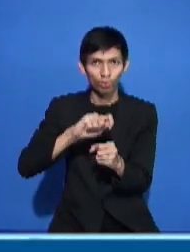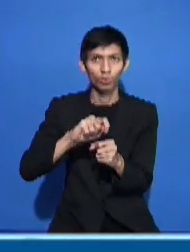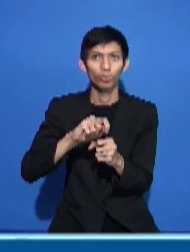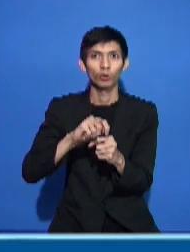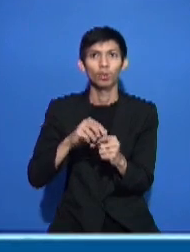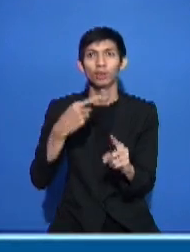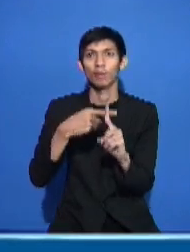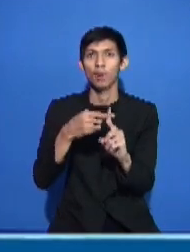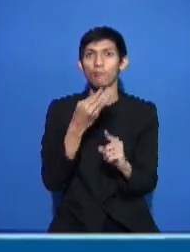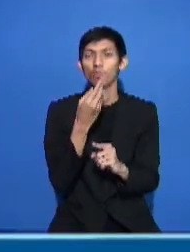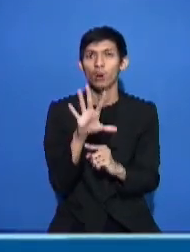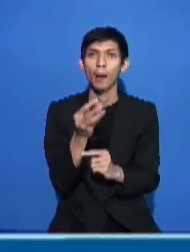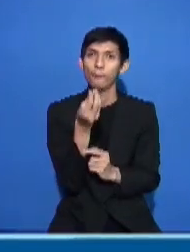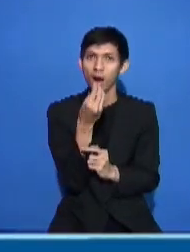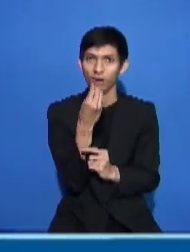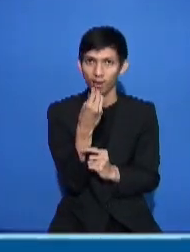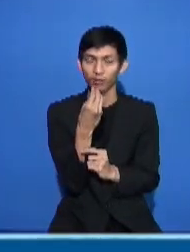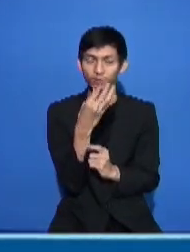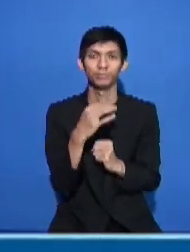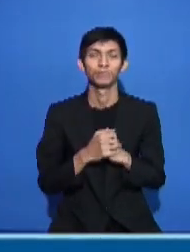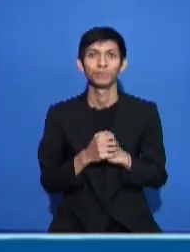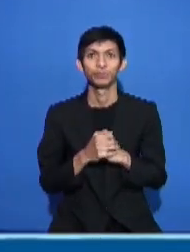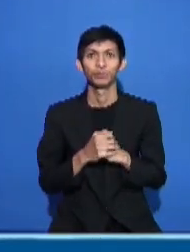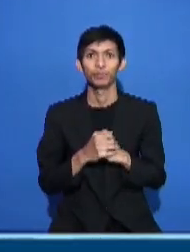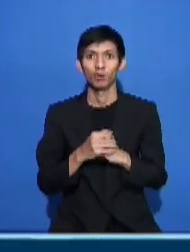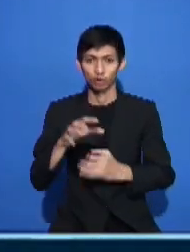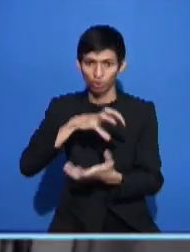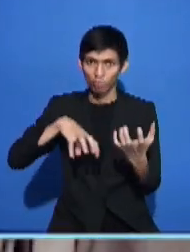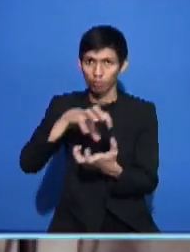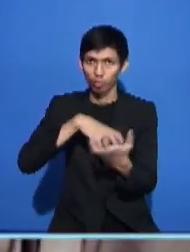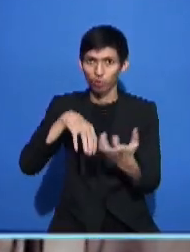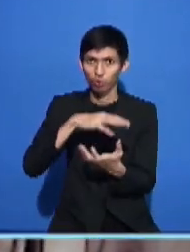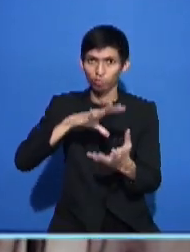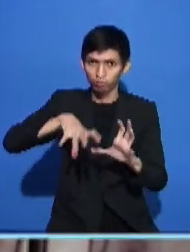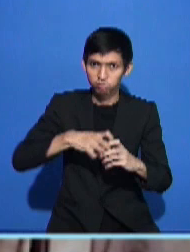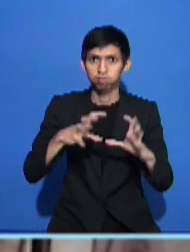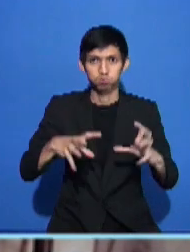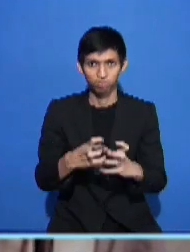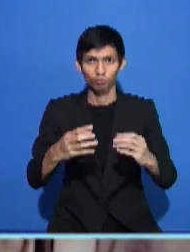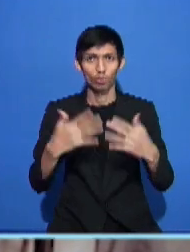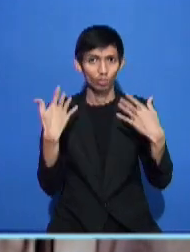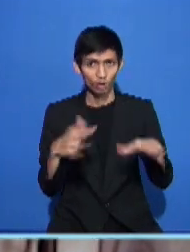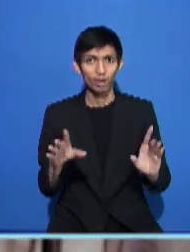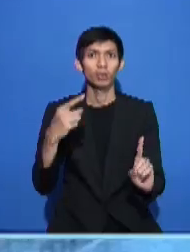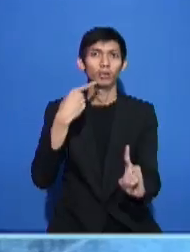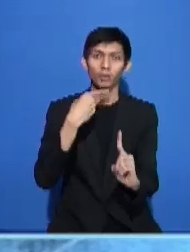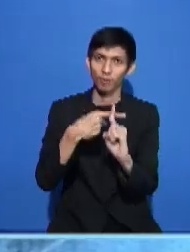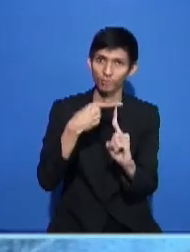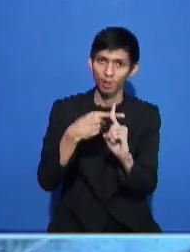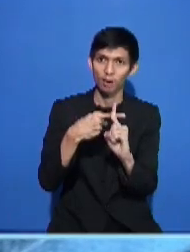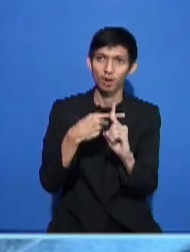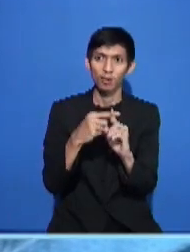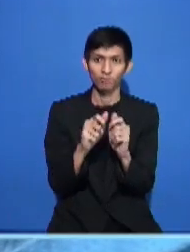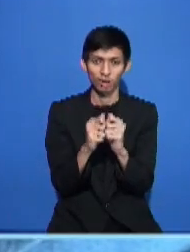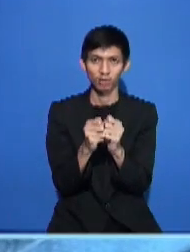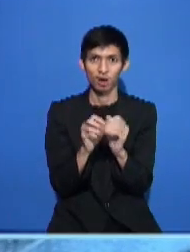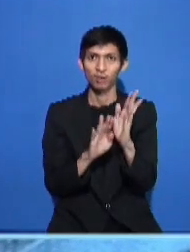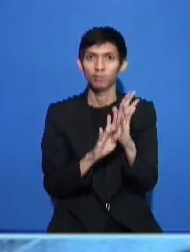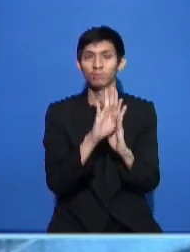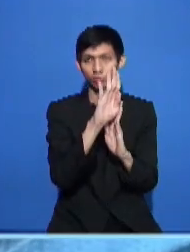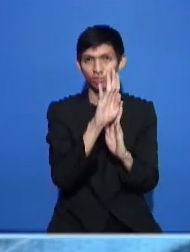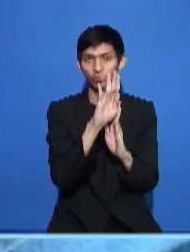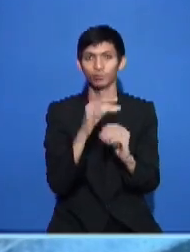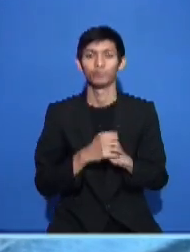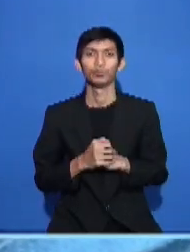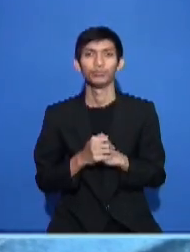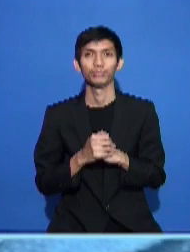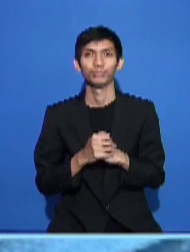lumantar dipun olah kados mekaten meniko ing pangangka lukisan anjlok